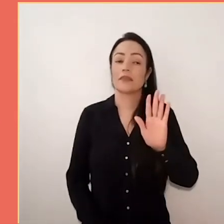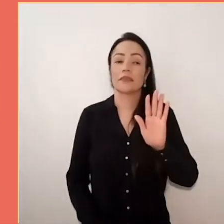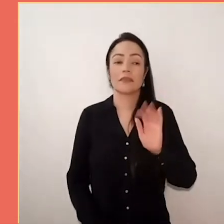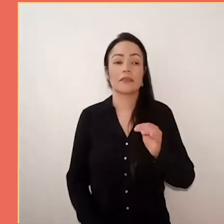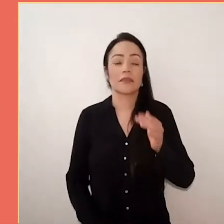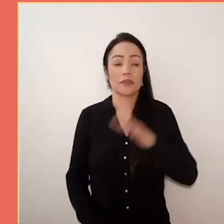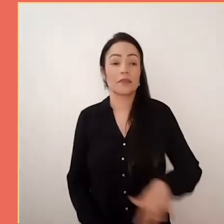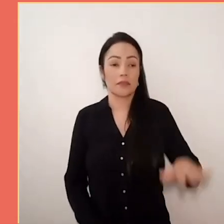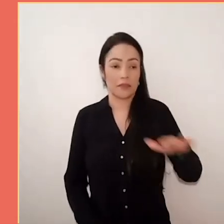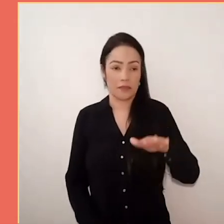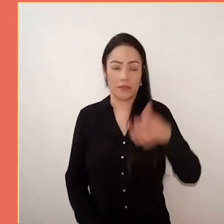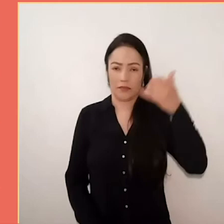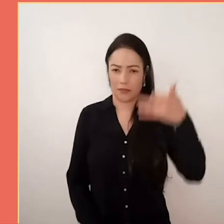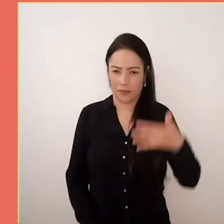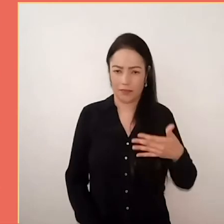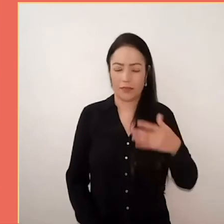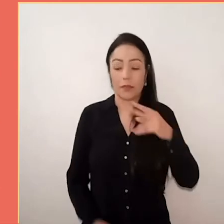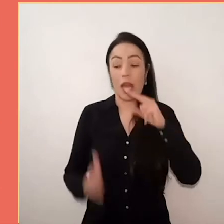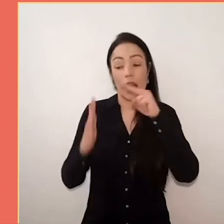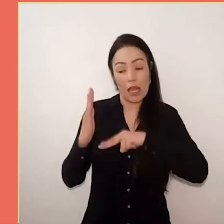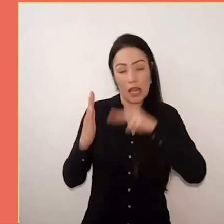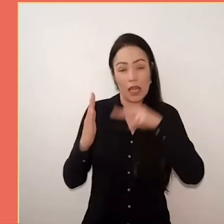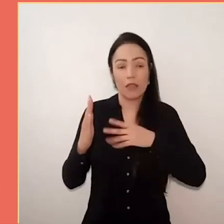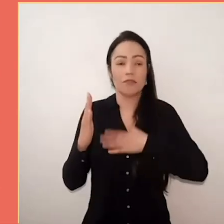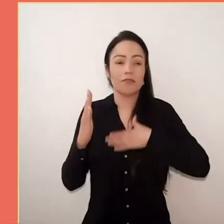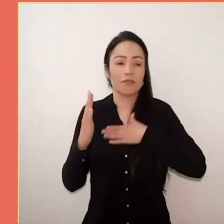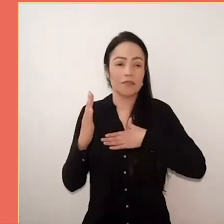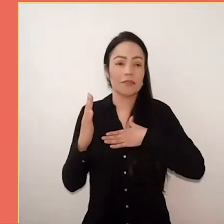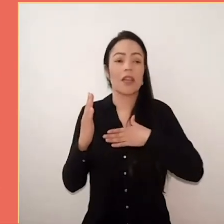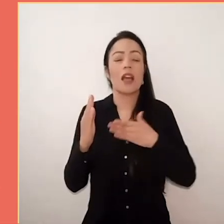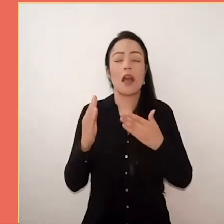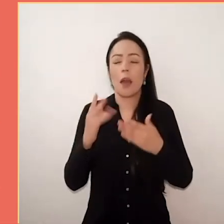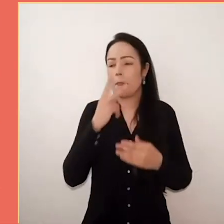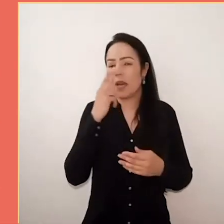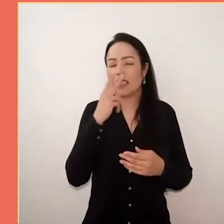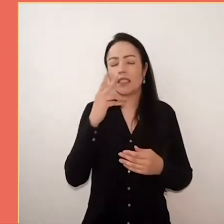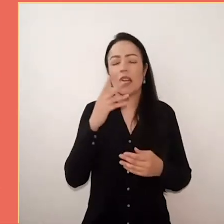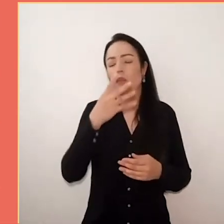traz essa questão da leitura prazerosa, parece que a gente esquece de um contexto que já está estabelecido,